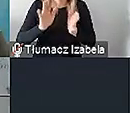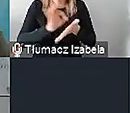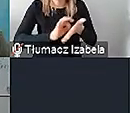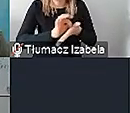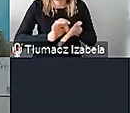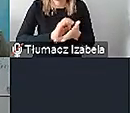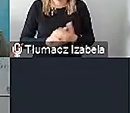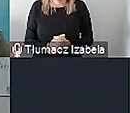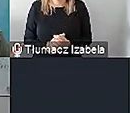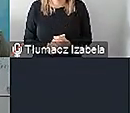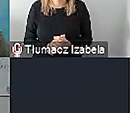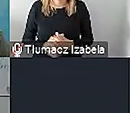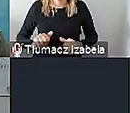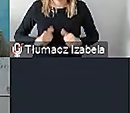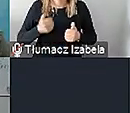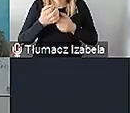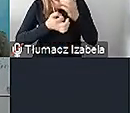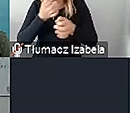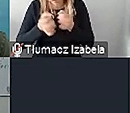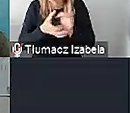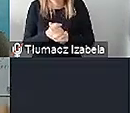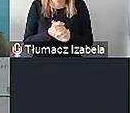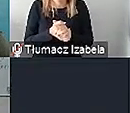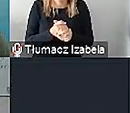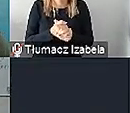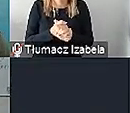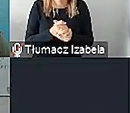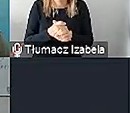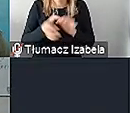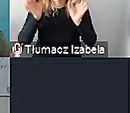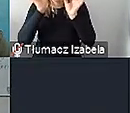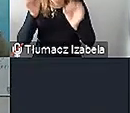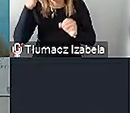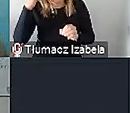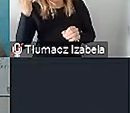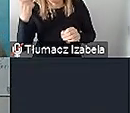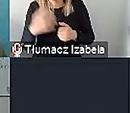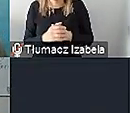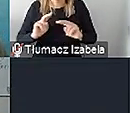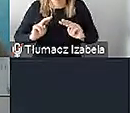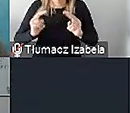na to, żeby opowiadać idee, które mamy do przekazania, poprzez rysunki.